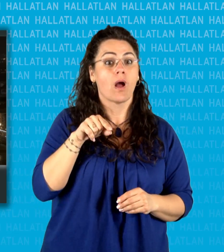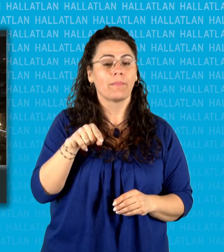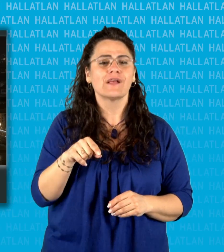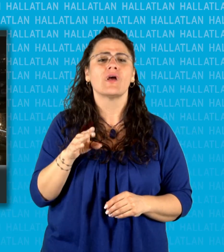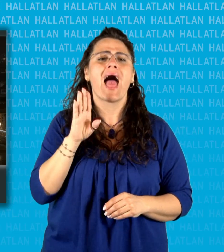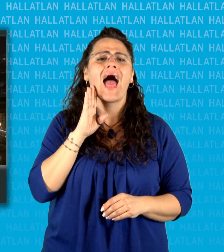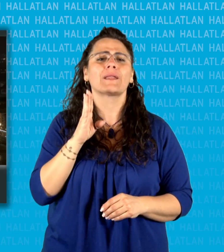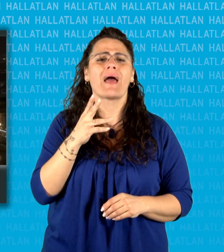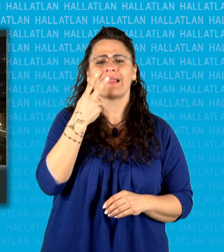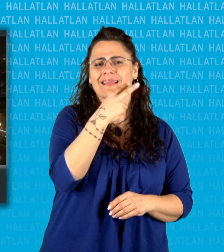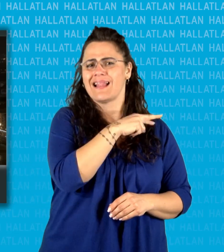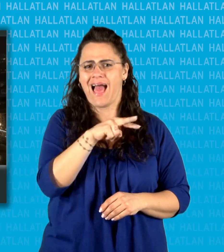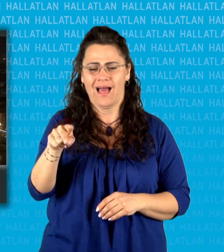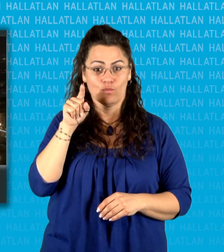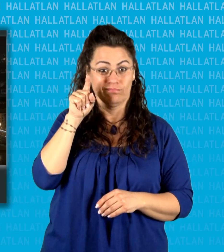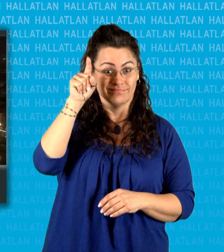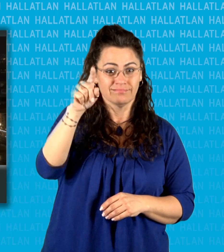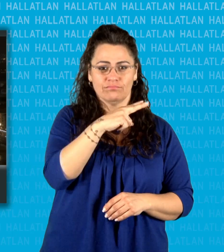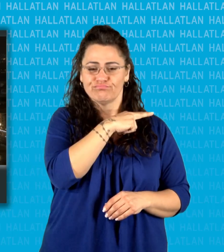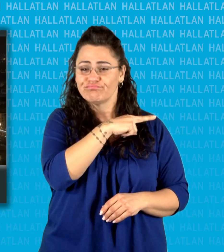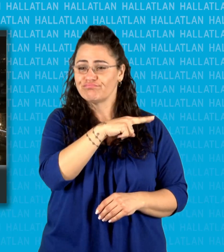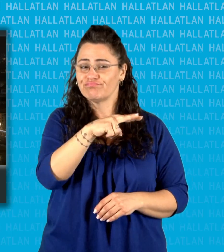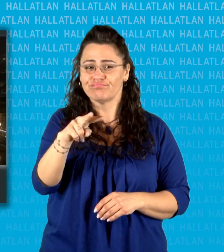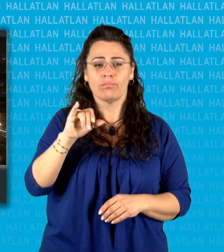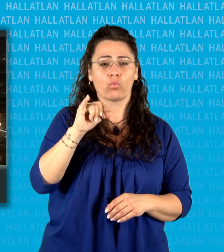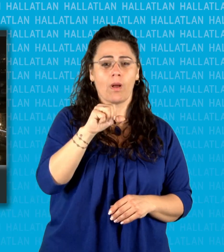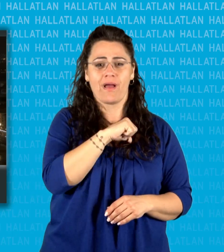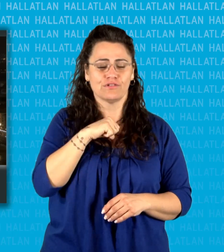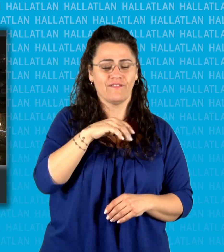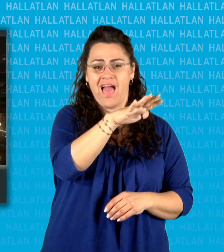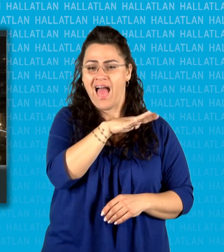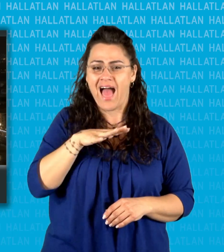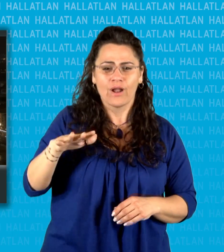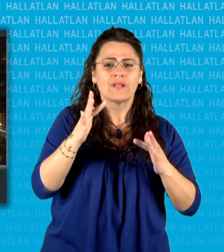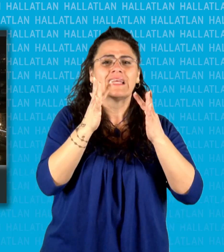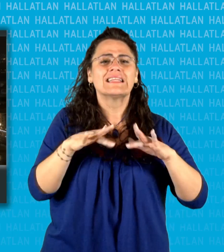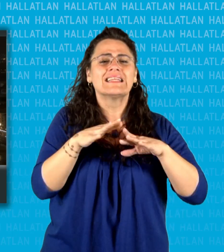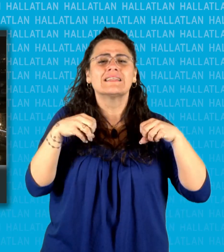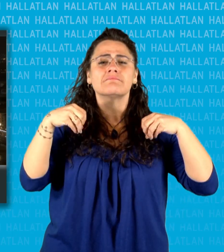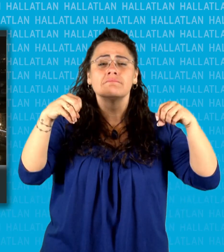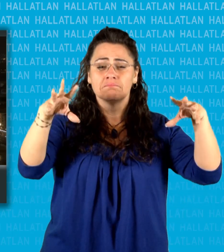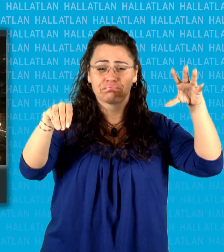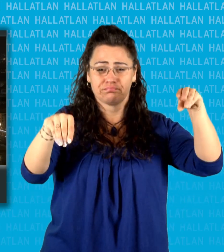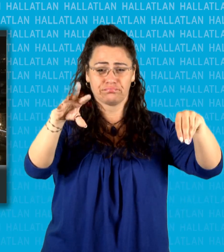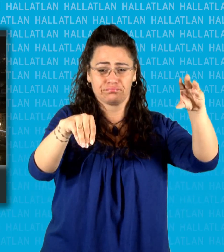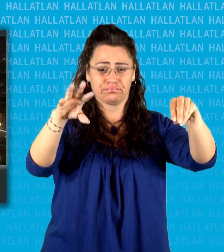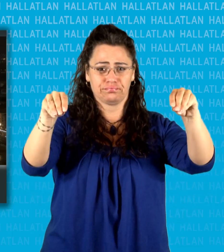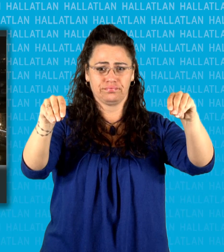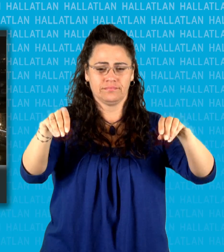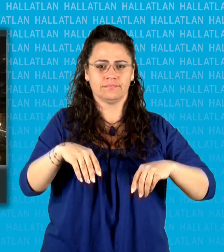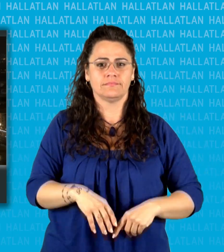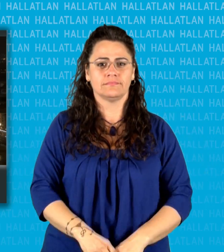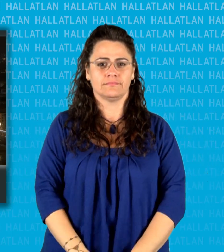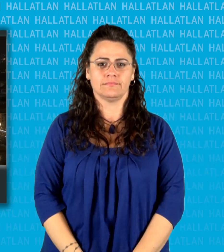a budapesti Árpád-kilátóból szemlélte, ahogy elalszanak a város fényei.